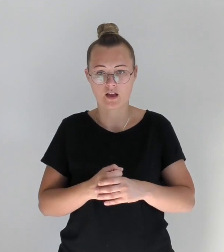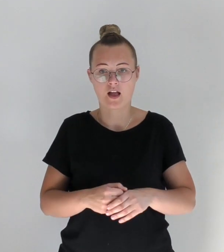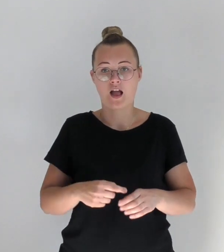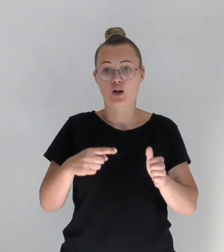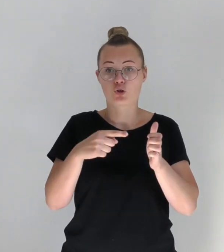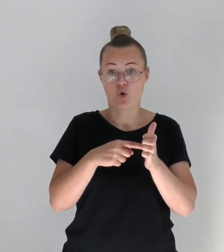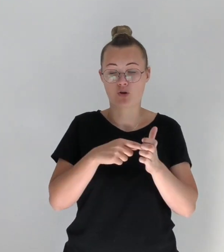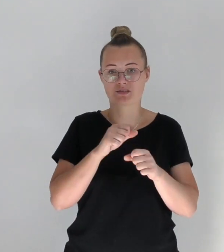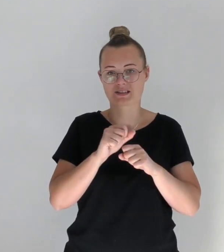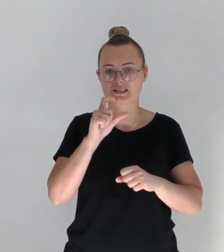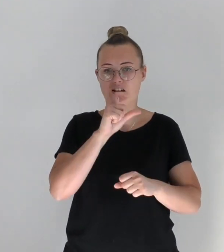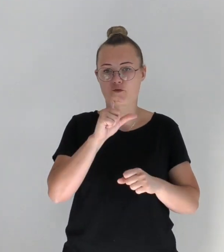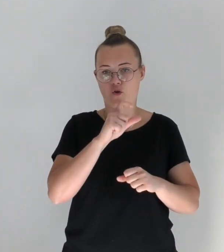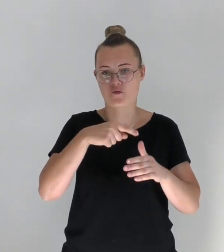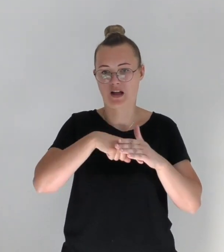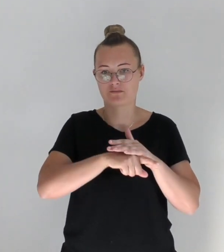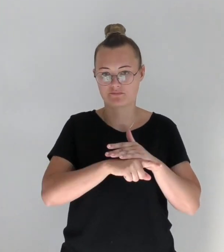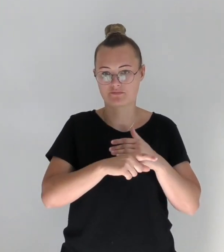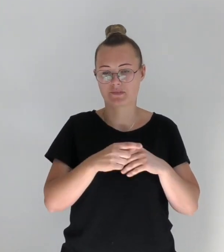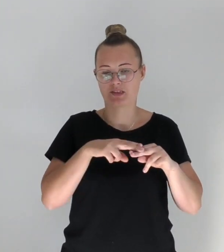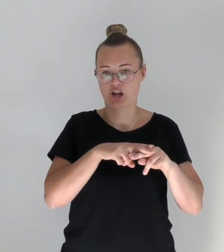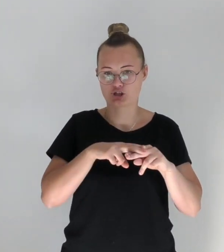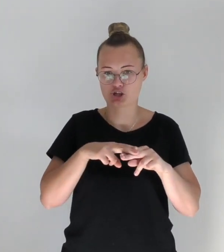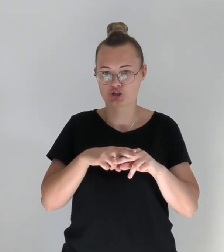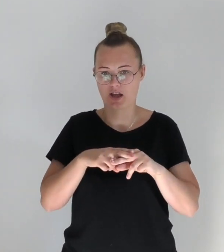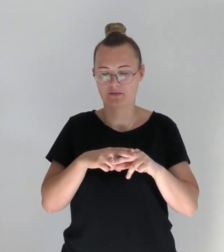Aplikacja mObywatel to cyfrowe narzędzie,